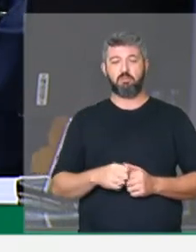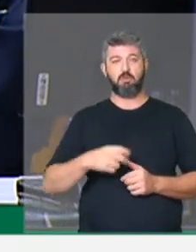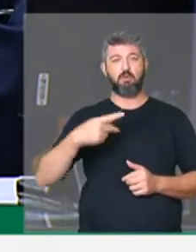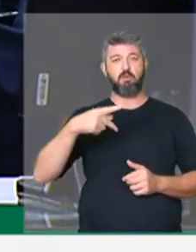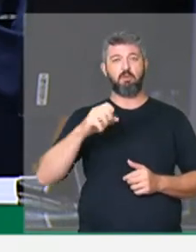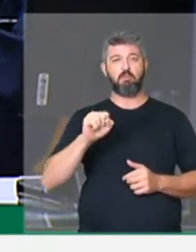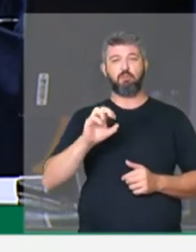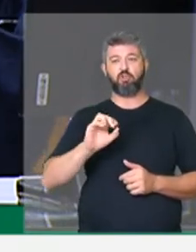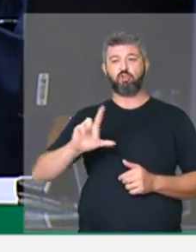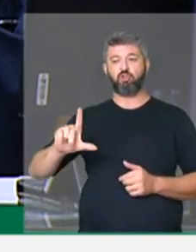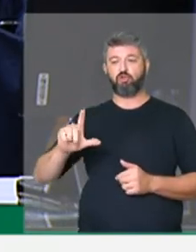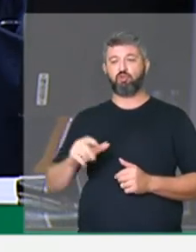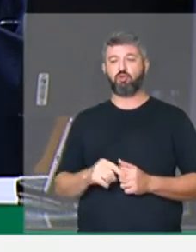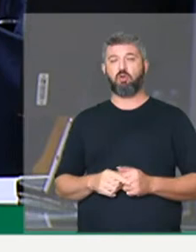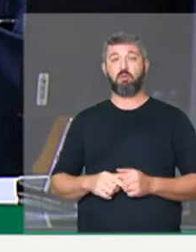FORMA COMO O GOVERNO TRATA GENEROSAMENTE O CAPITAL